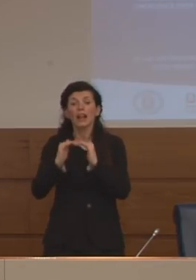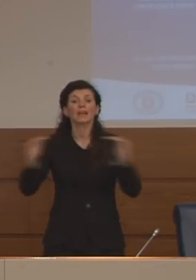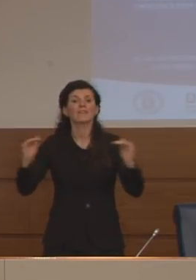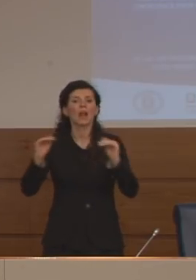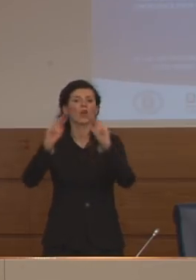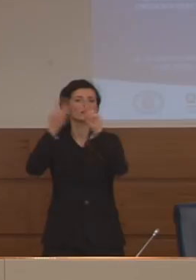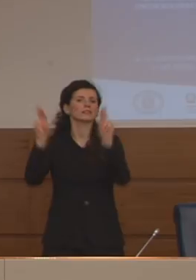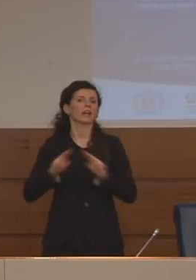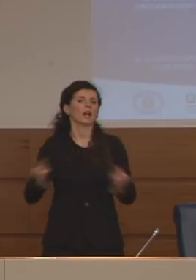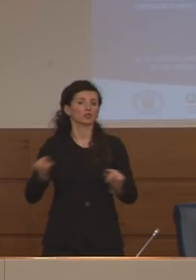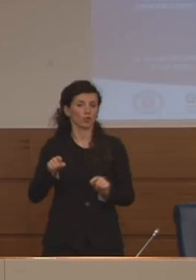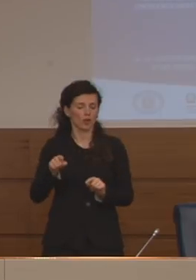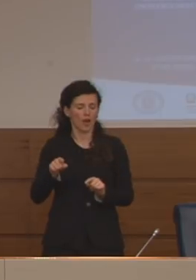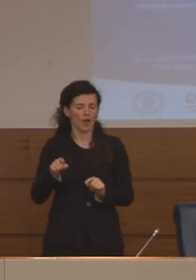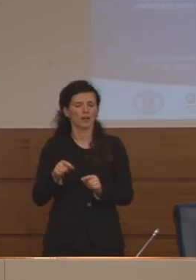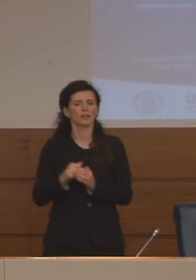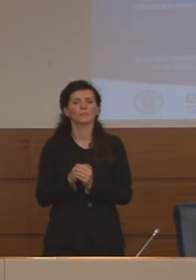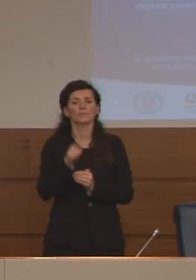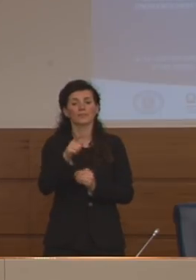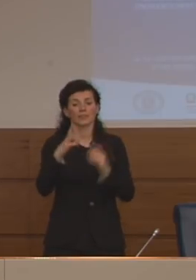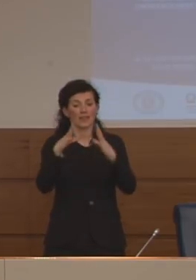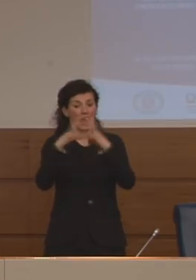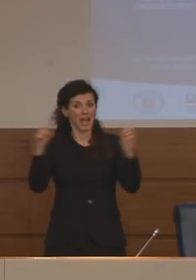Man mano che queste aziende poi producono le prove tecniche